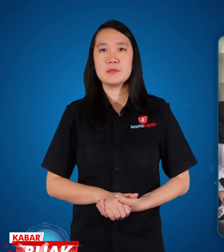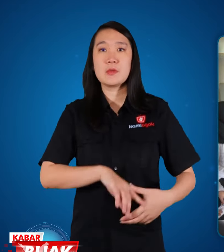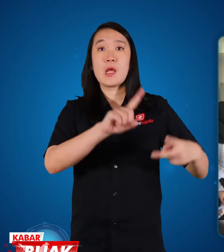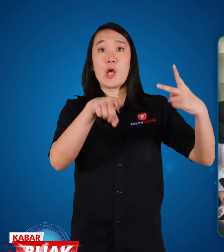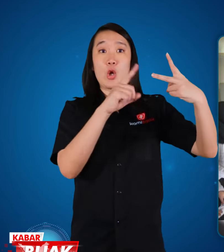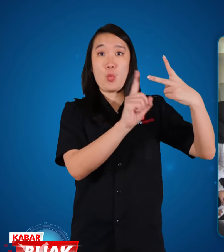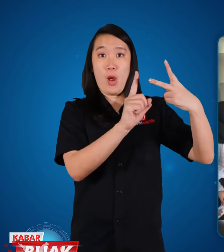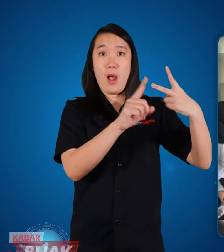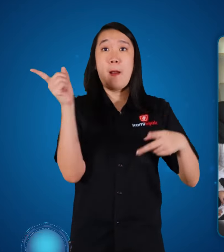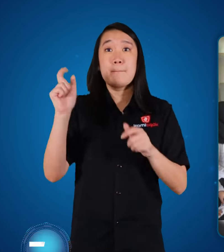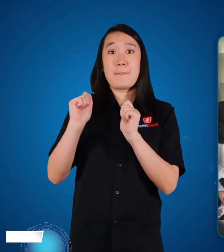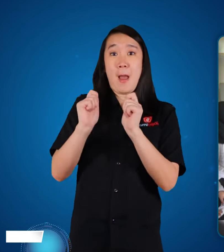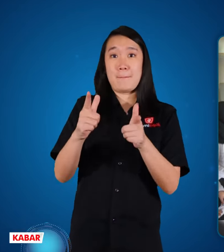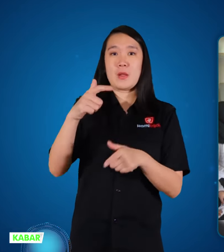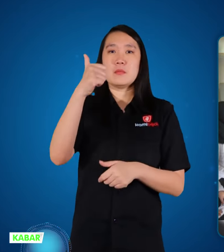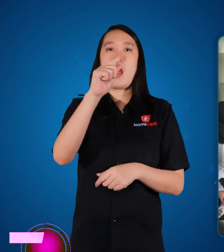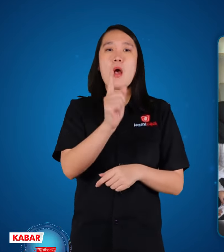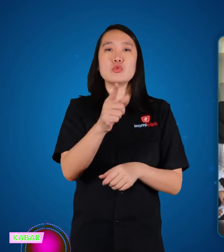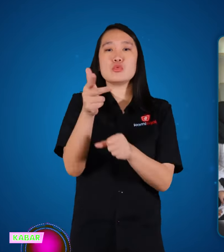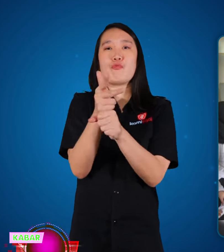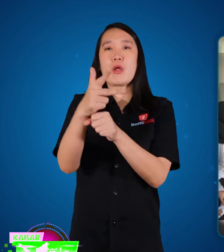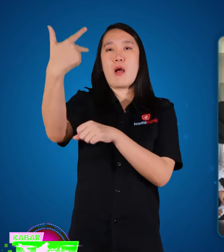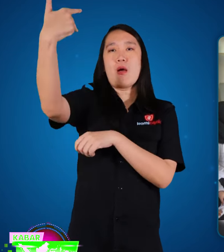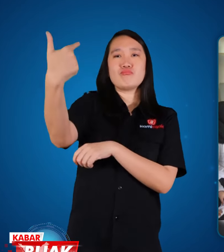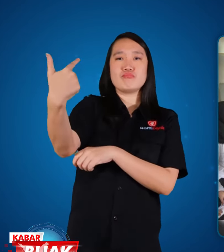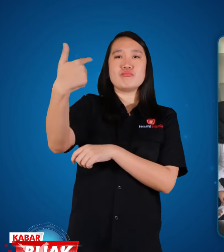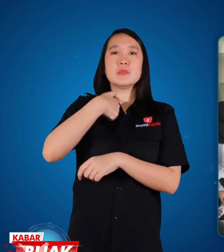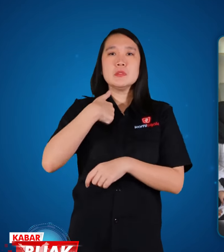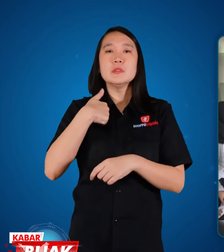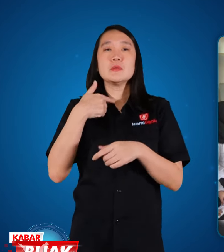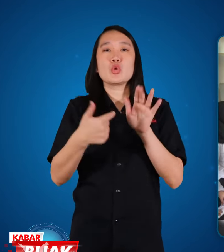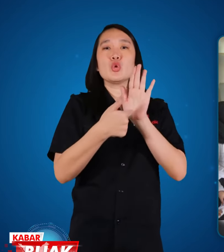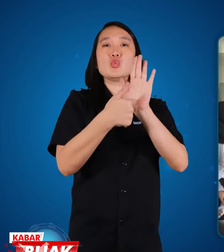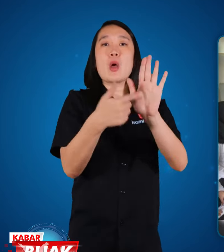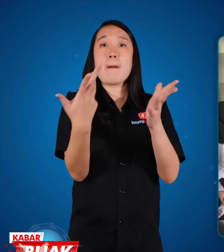2. Pelamar menyampaikan video singkat yang menunjukkan kegiatan sehari-hari